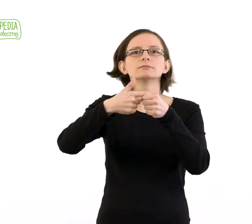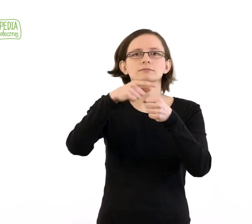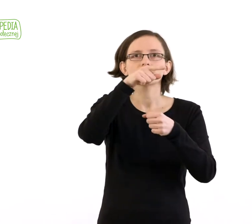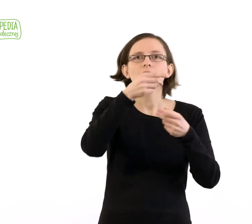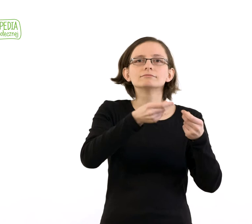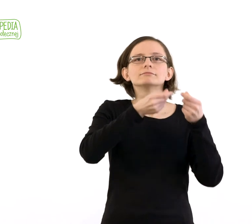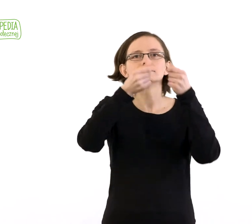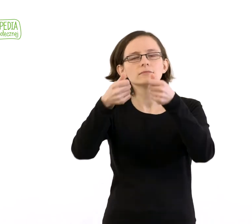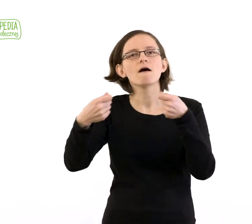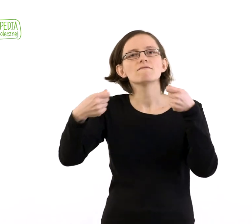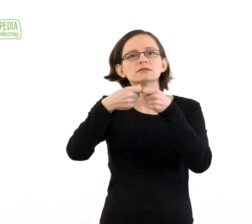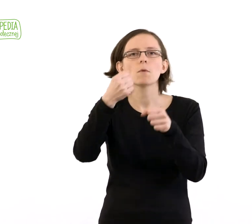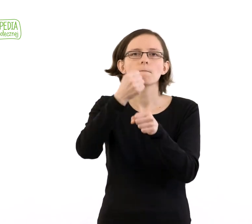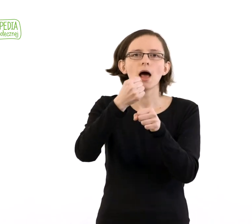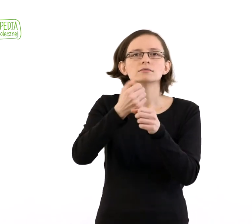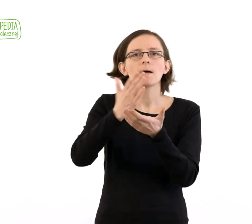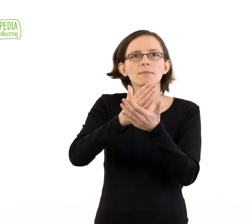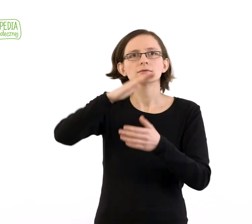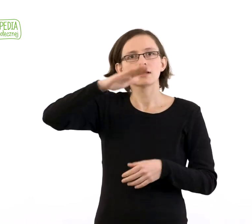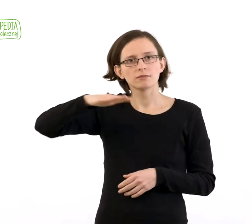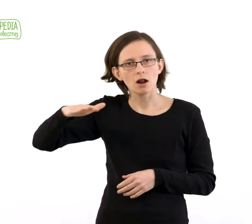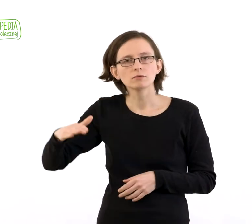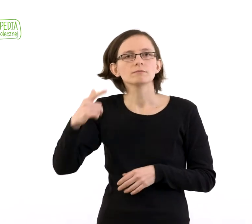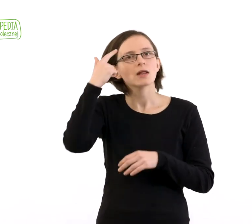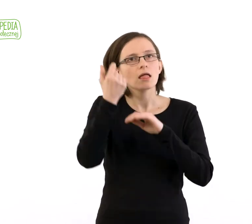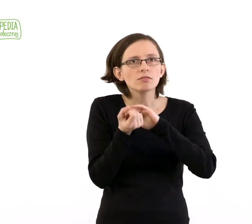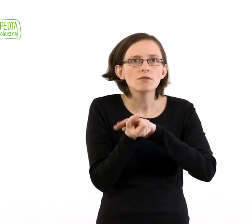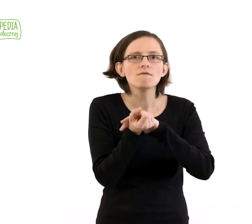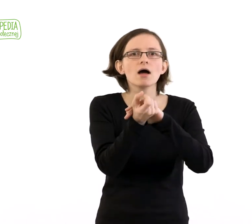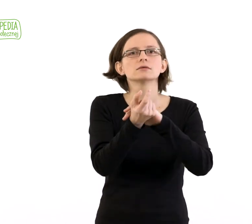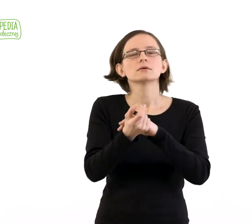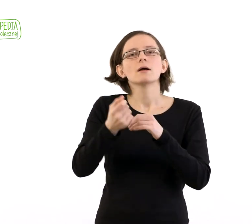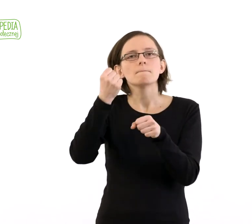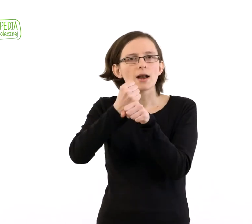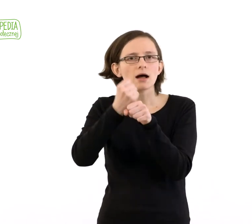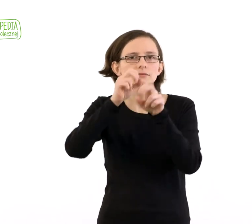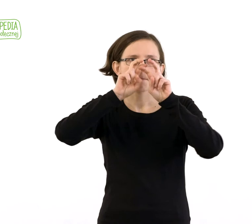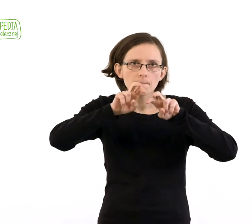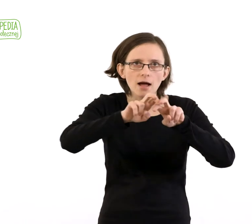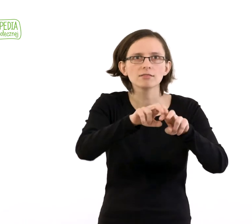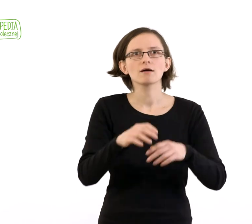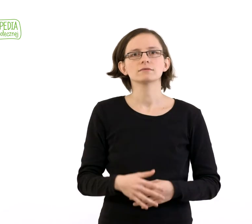współpraca międzynarodowa, innowacje i prace badawcze.